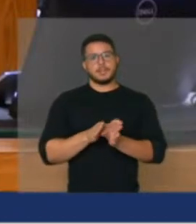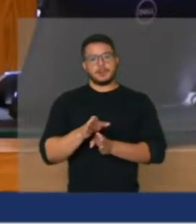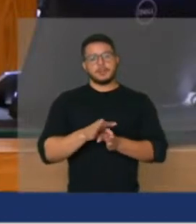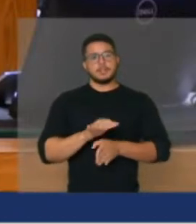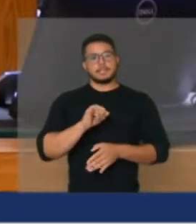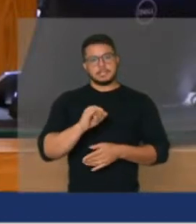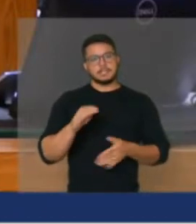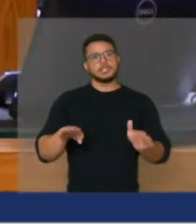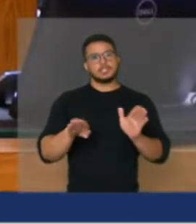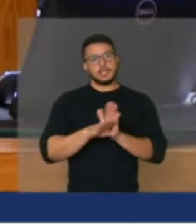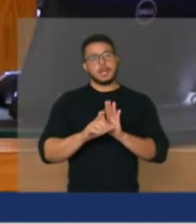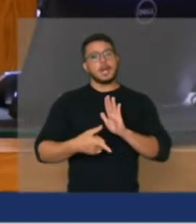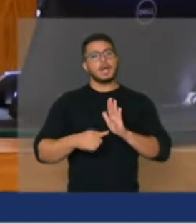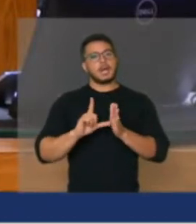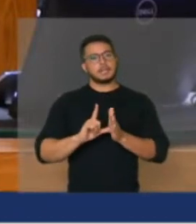A VOTAÇÃO, DAREI A PALAVRA,